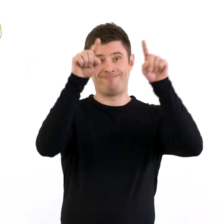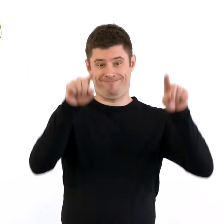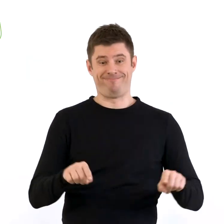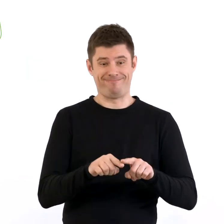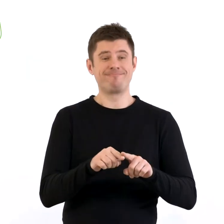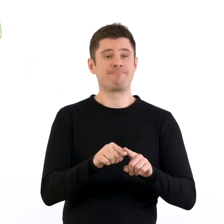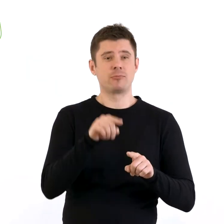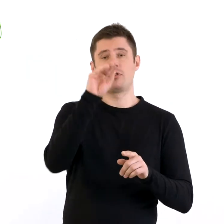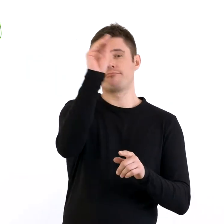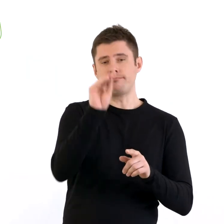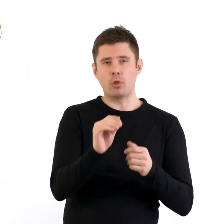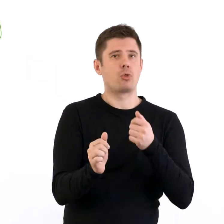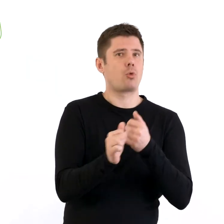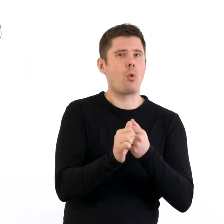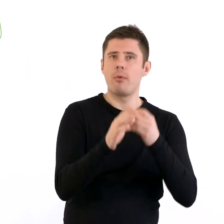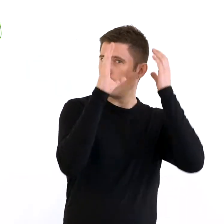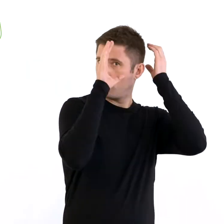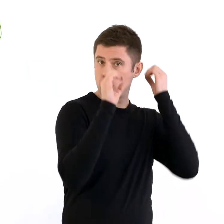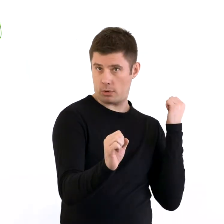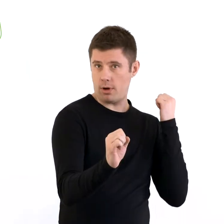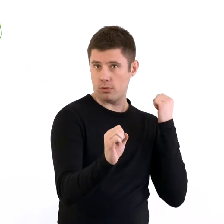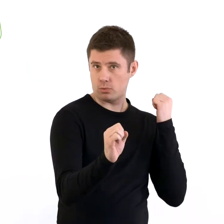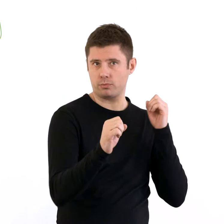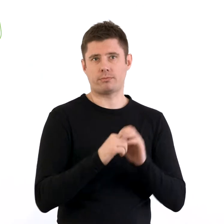Ma on formę aktu notarialnego.